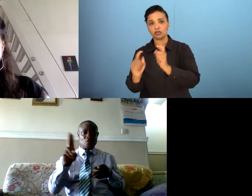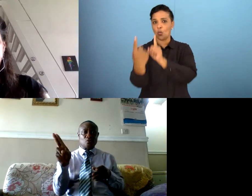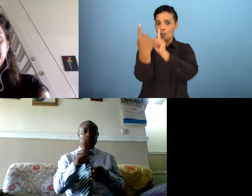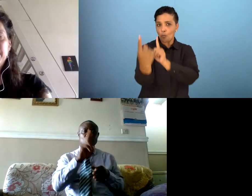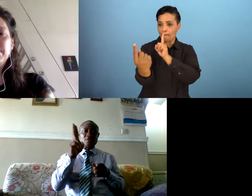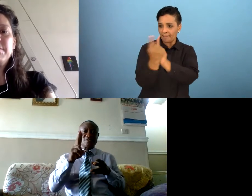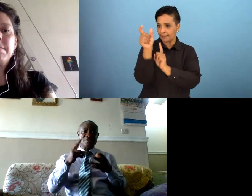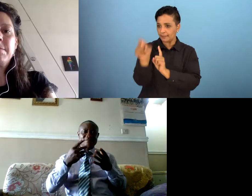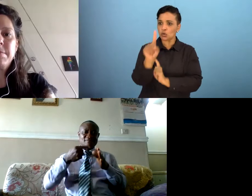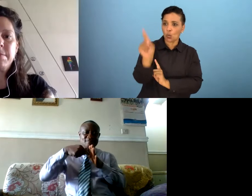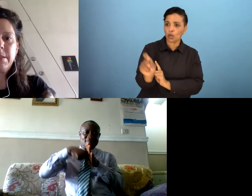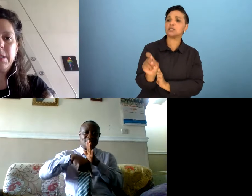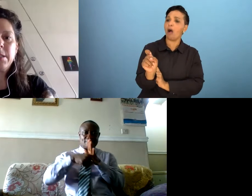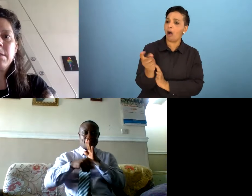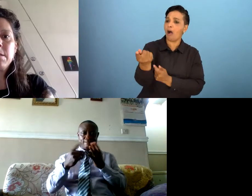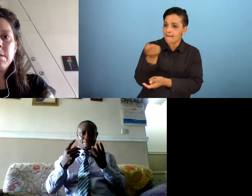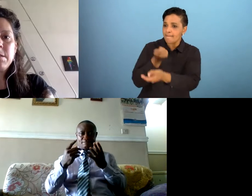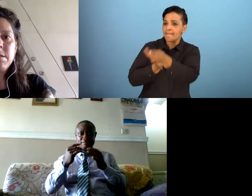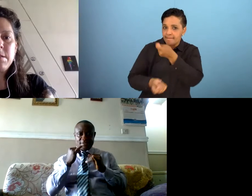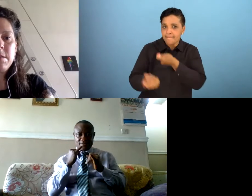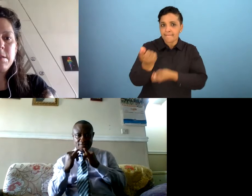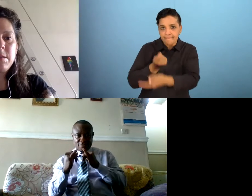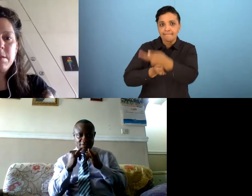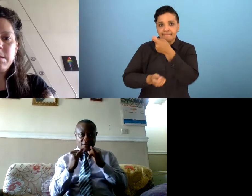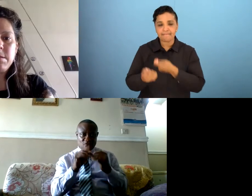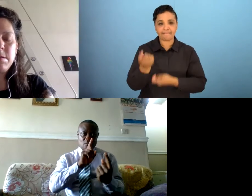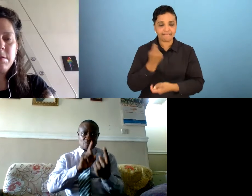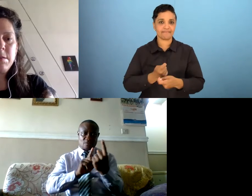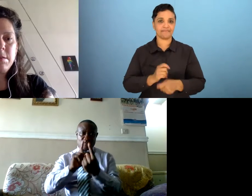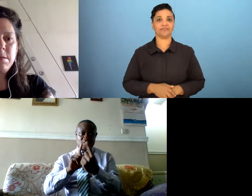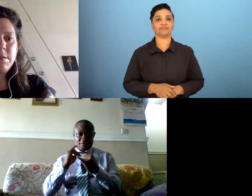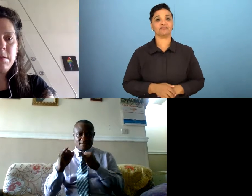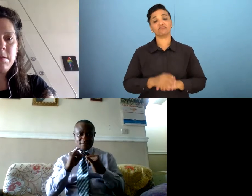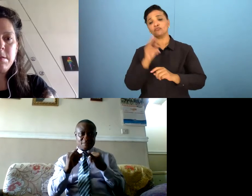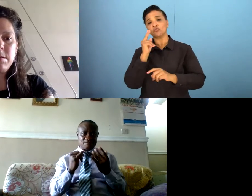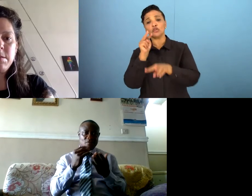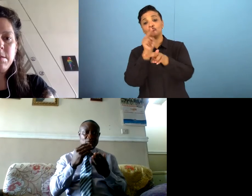Los investigadores recopilaron información de los encuestados mediante entrevistas individuales semi estructuradas en profundidad